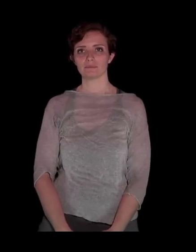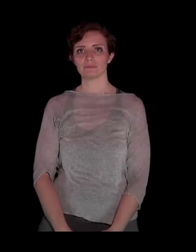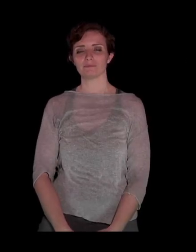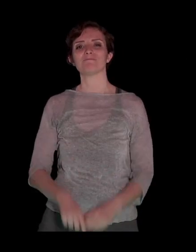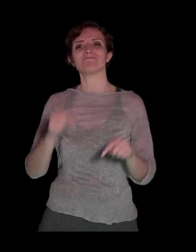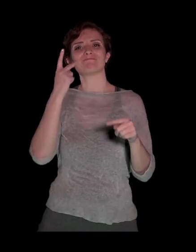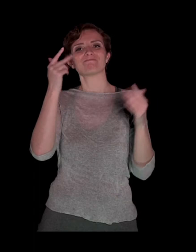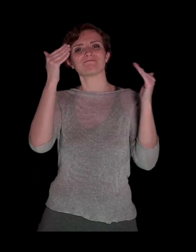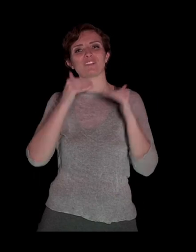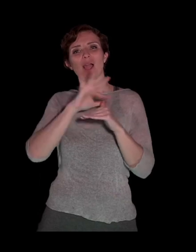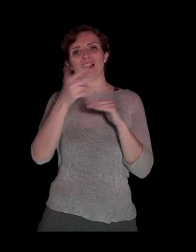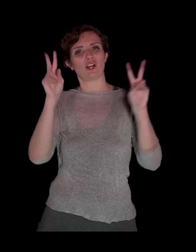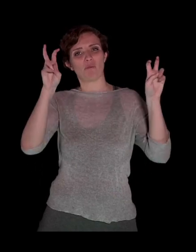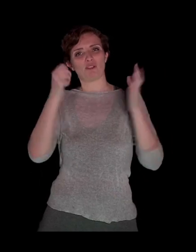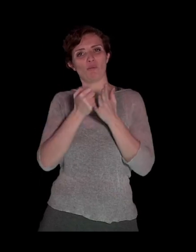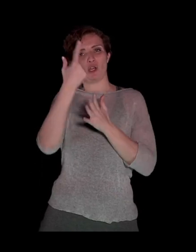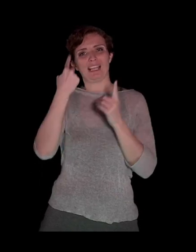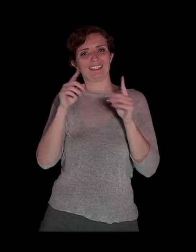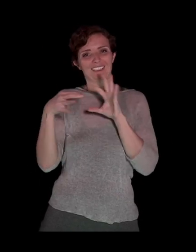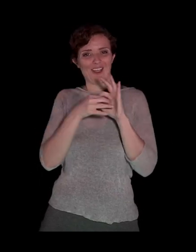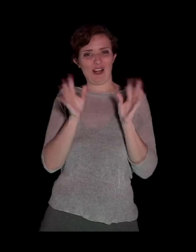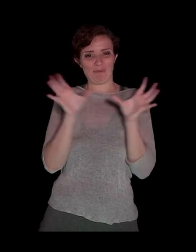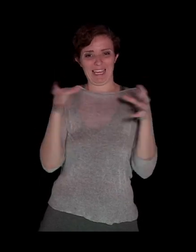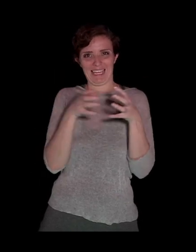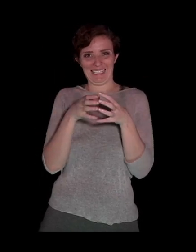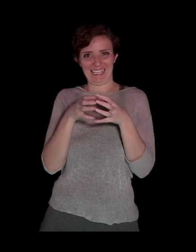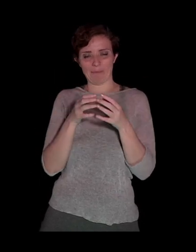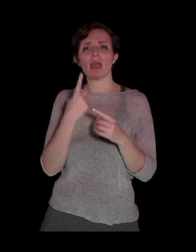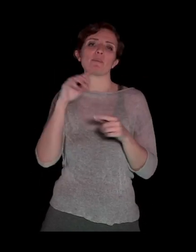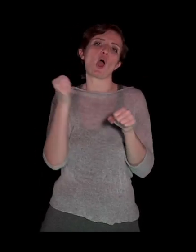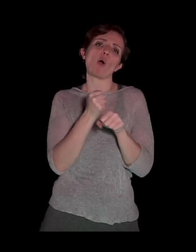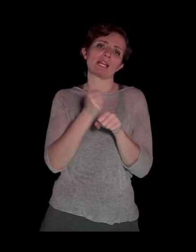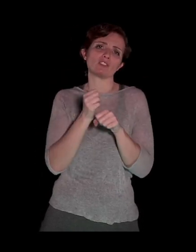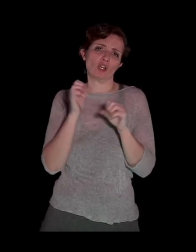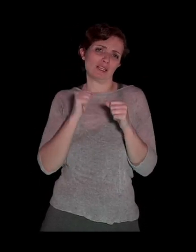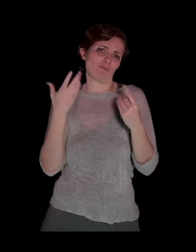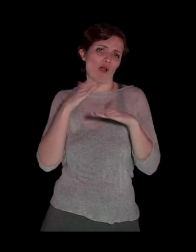Vediamo ora un tema importante che caratterizza gli insiemi. Si tratta delle operazioni che si possono fare con gli insiemi.